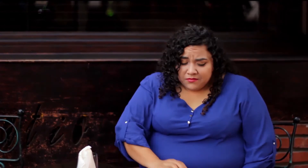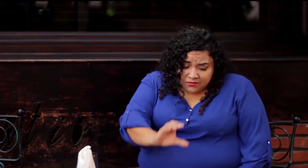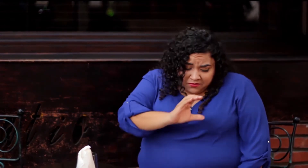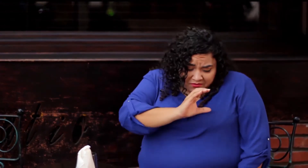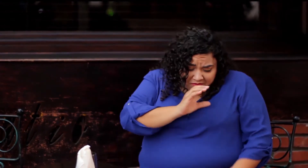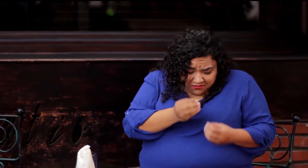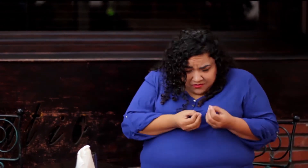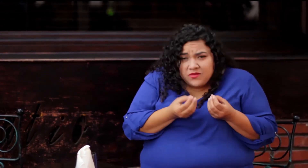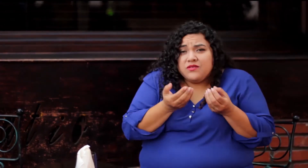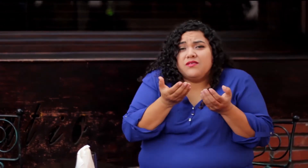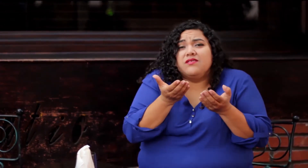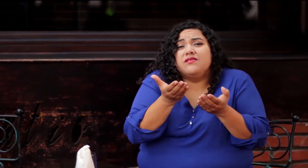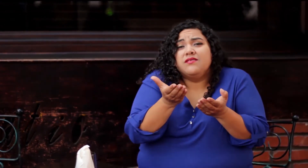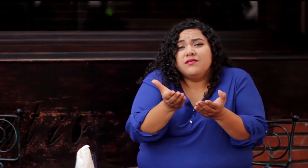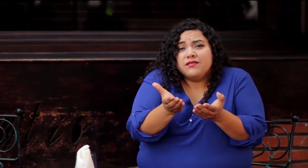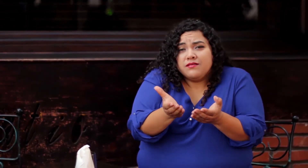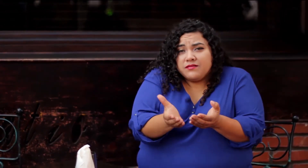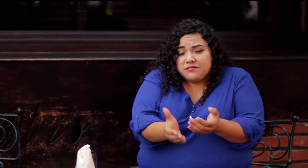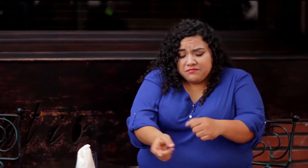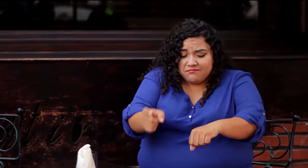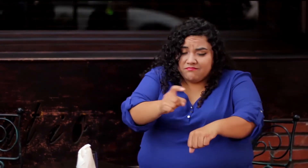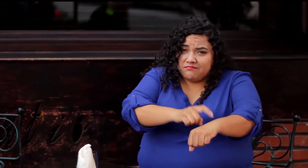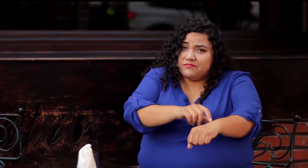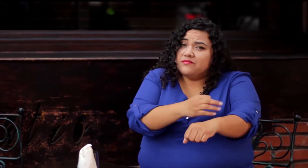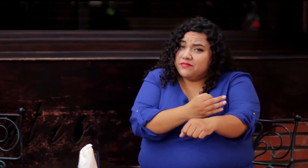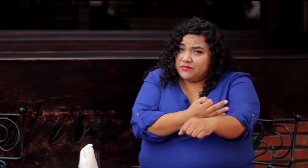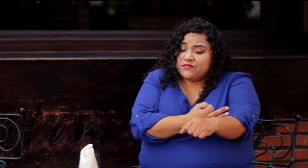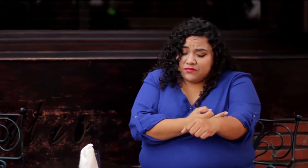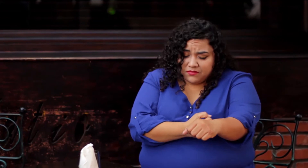que a tú cariño llegué demasiado tarde